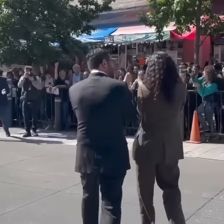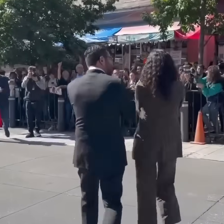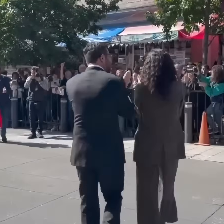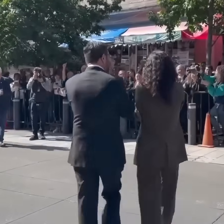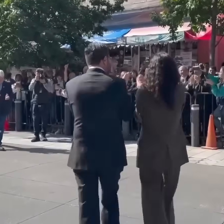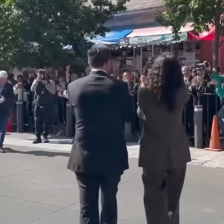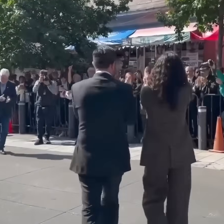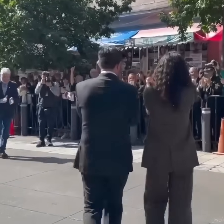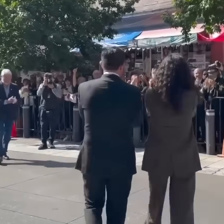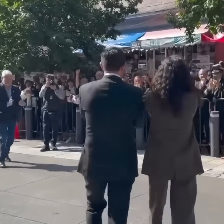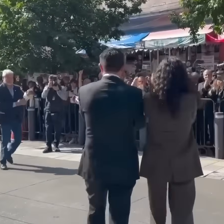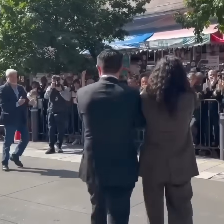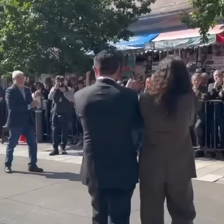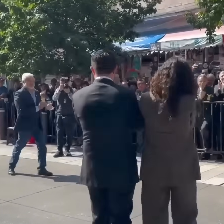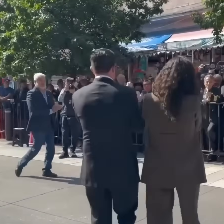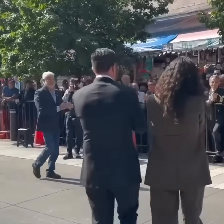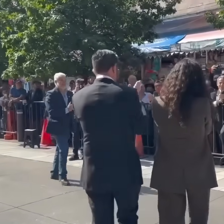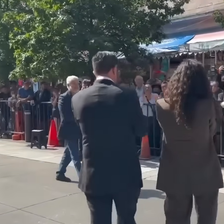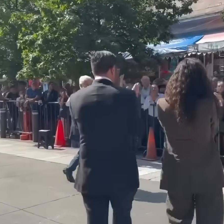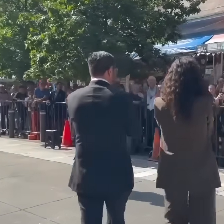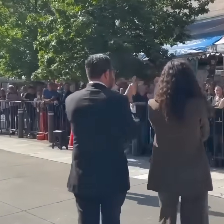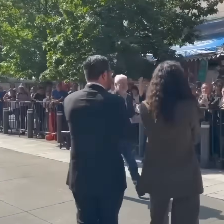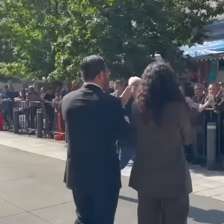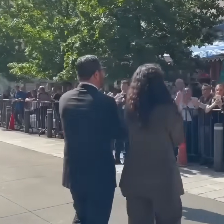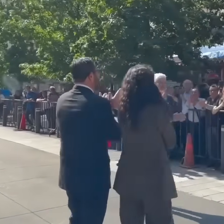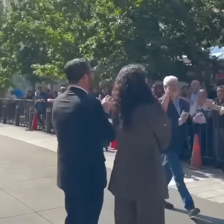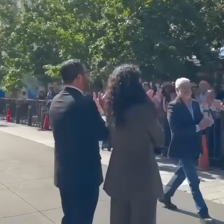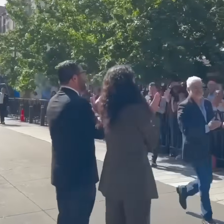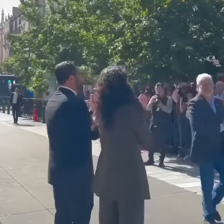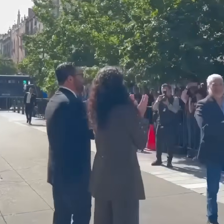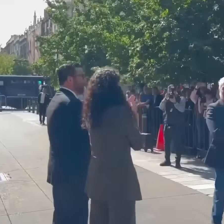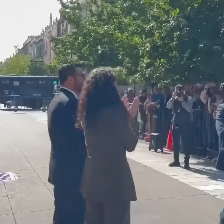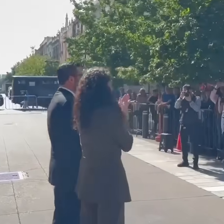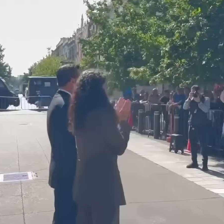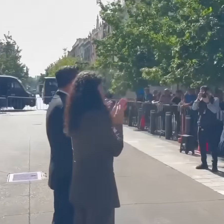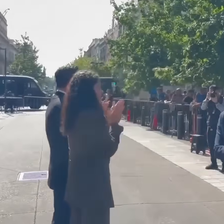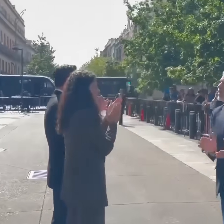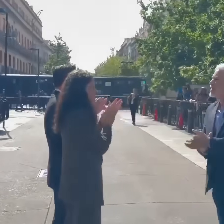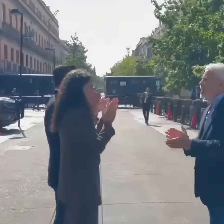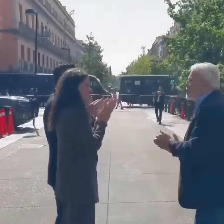de forma acabal y pertinente la Secretaría del trabajo y previsión social Med dió con